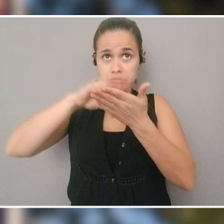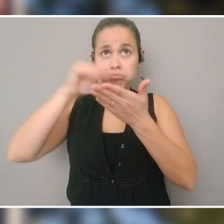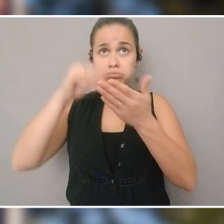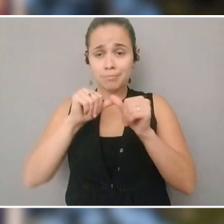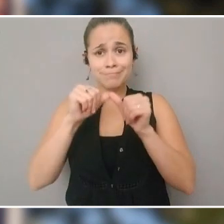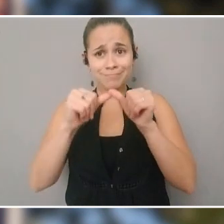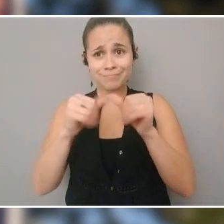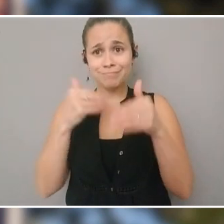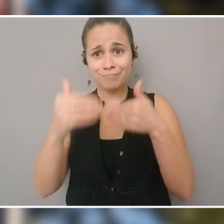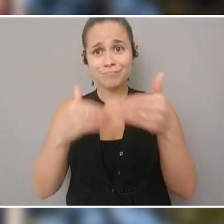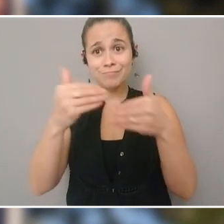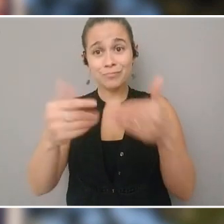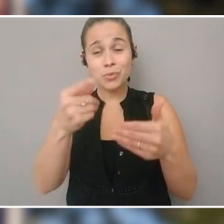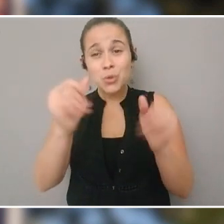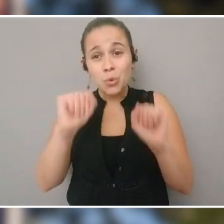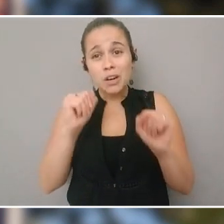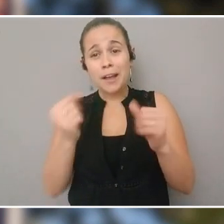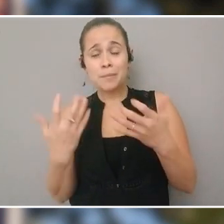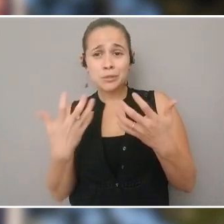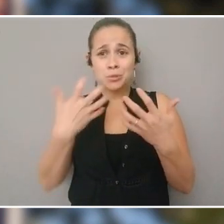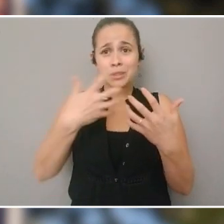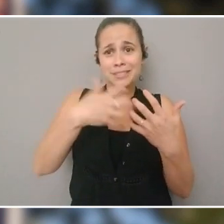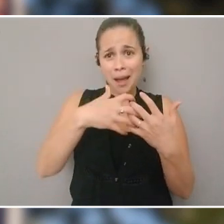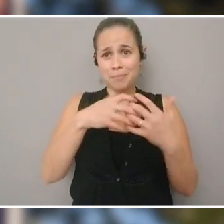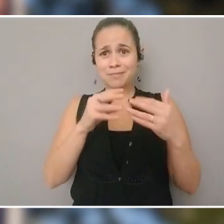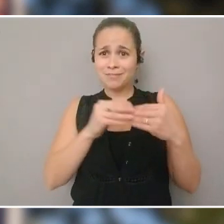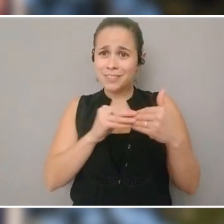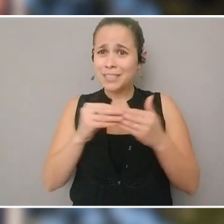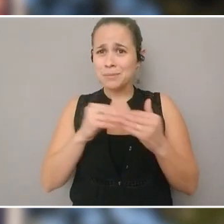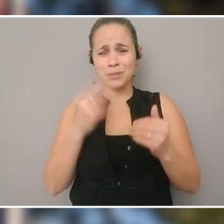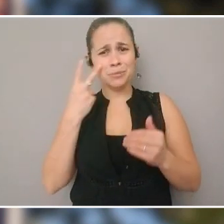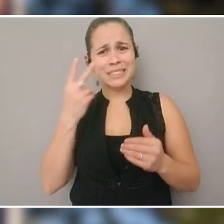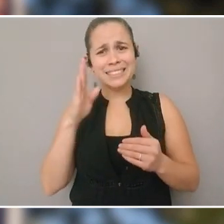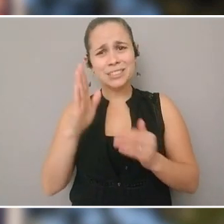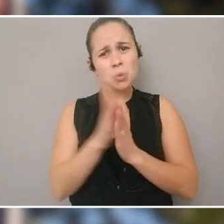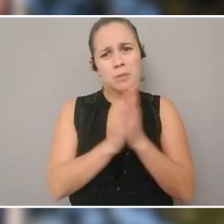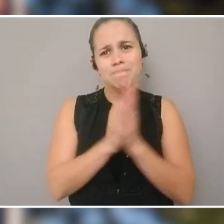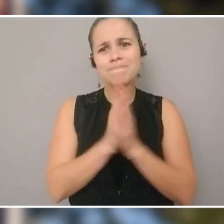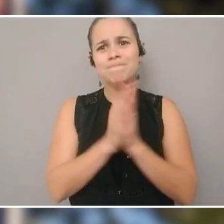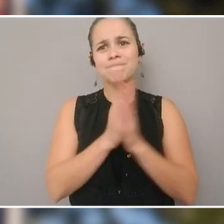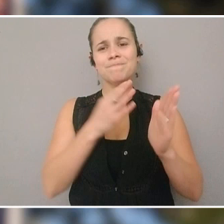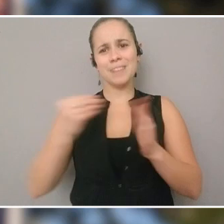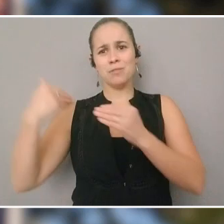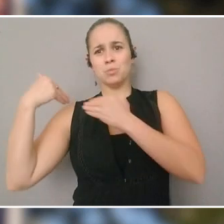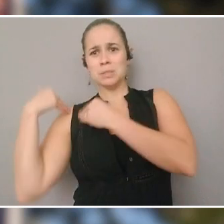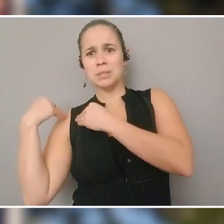Adaptado con una increíble cantidad de